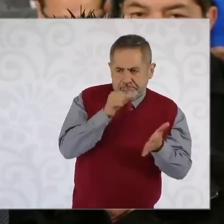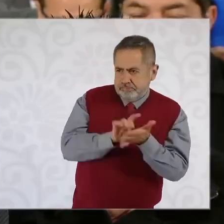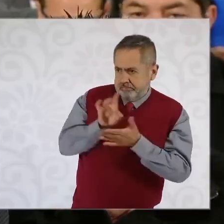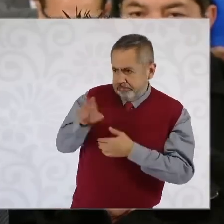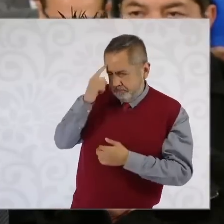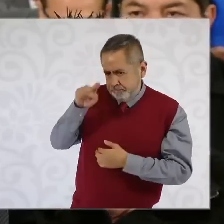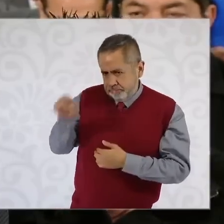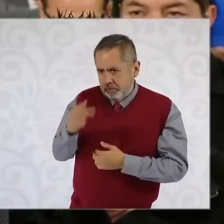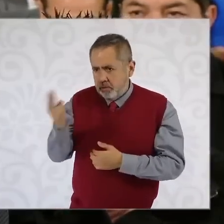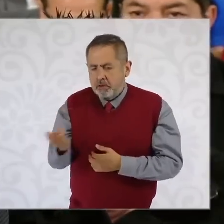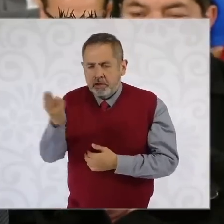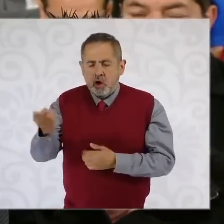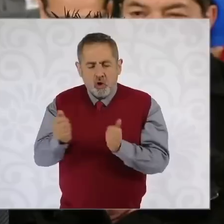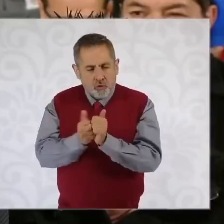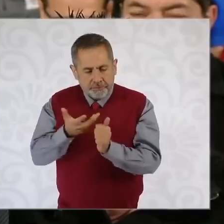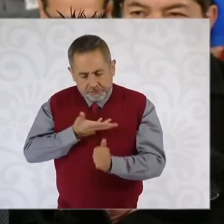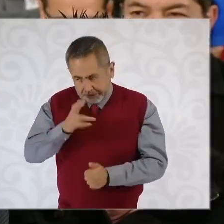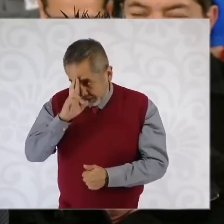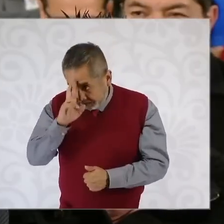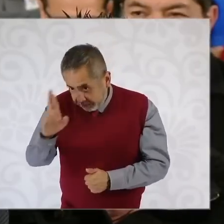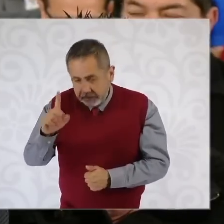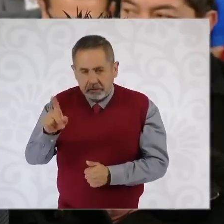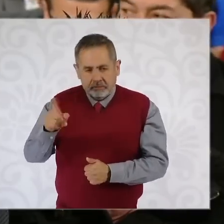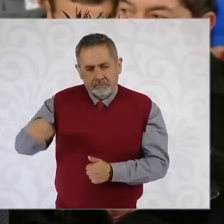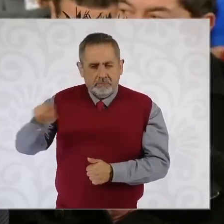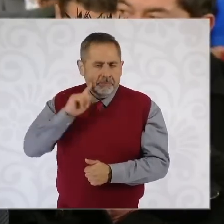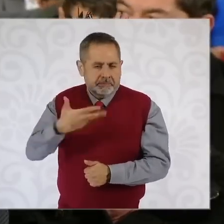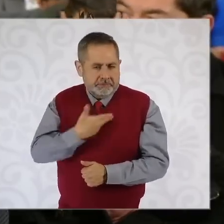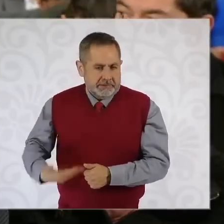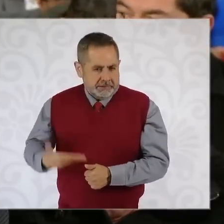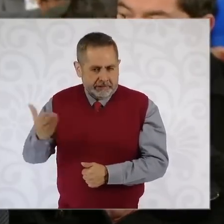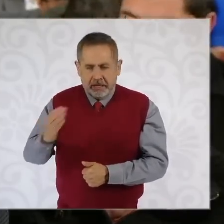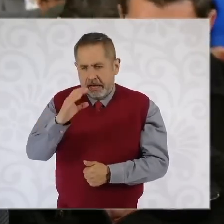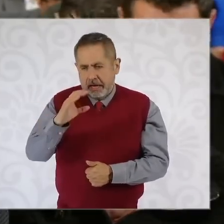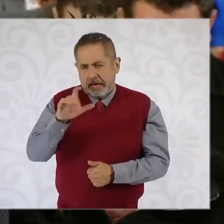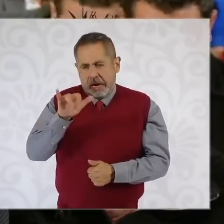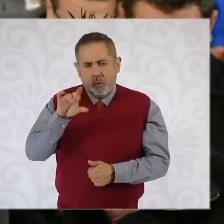profundo respeto y consideración como ciudadanos mexicanos preocupados por la situación de nuestros